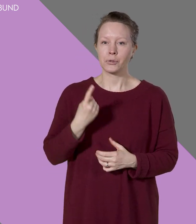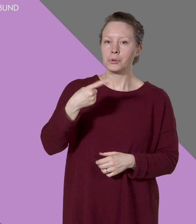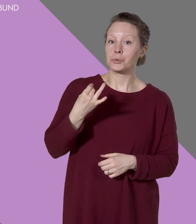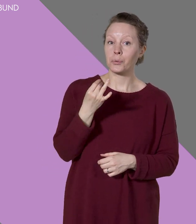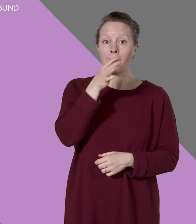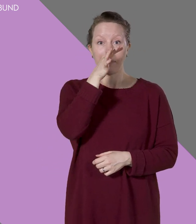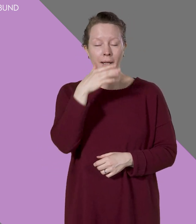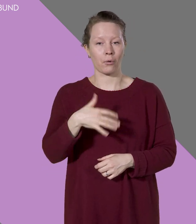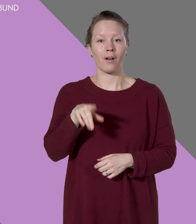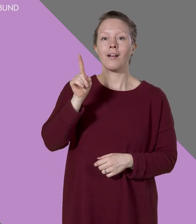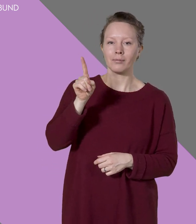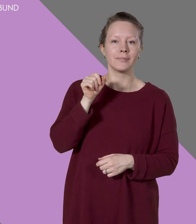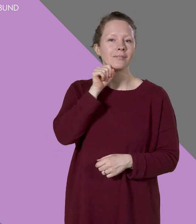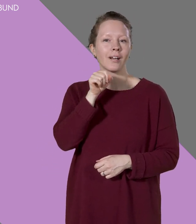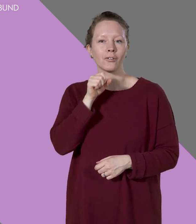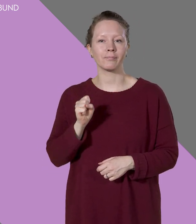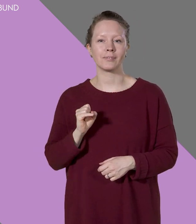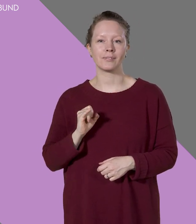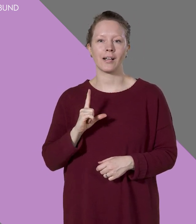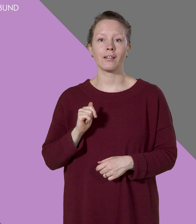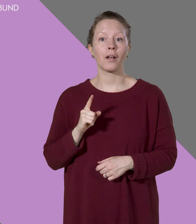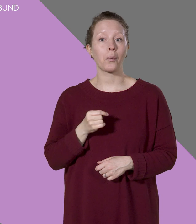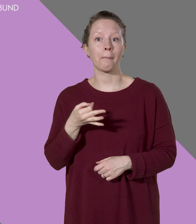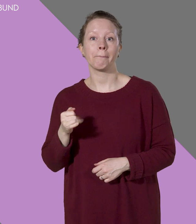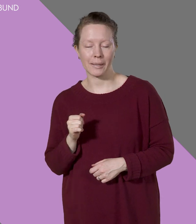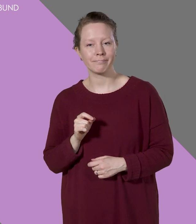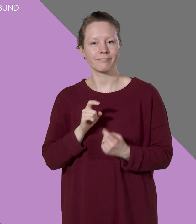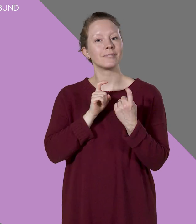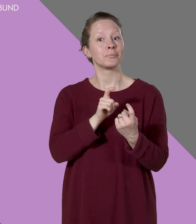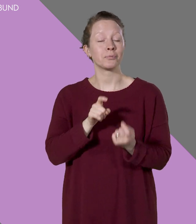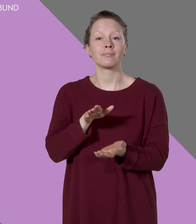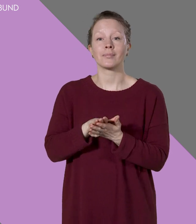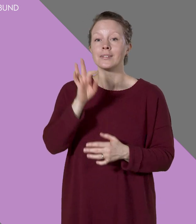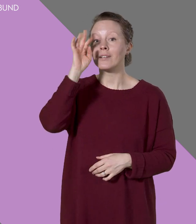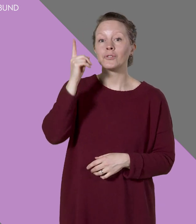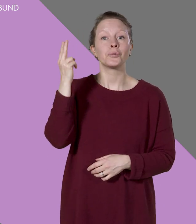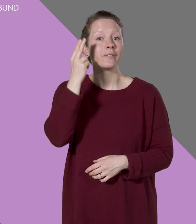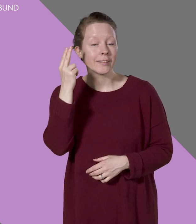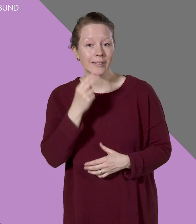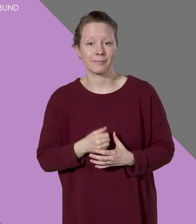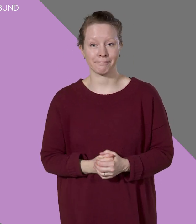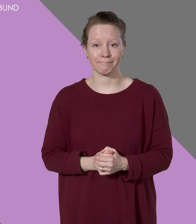Satu Siltaloppi disputerar på Helsingfors universitet den 17.4 kl. 13.00.